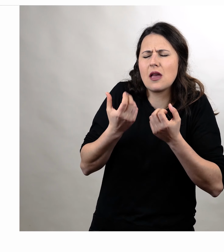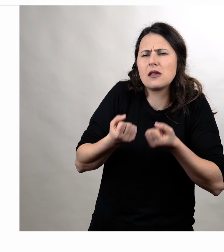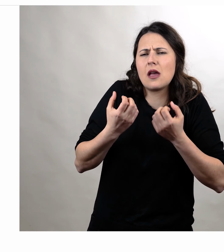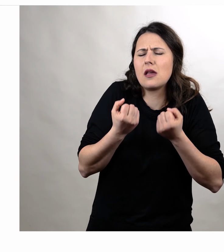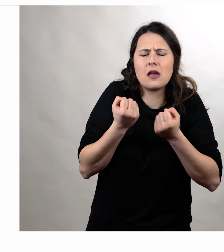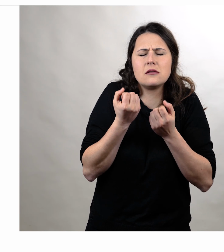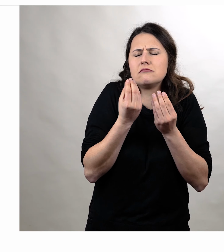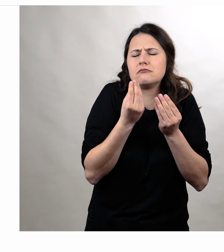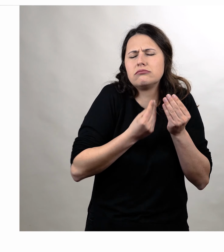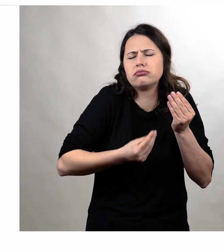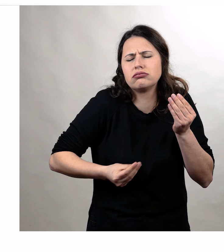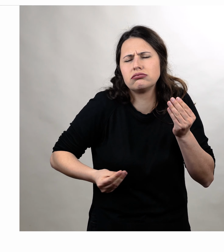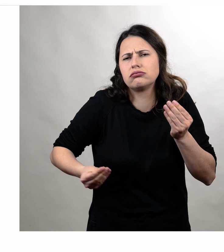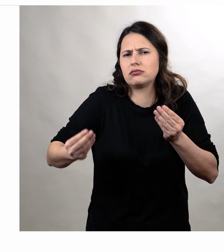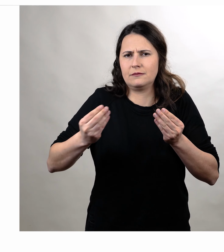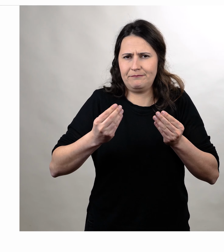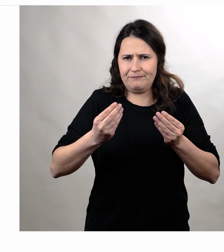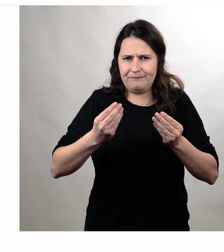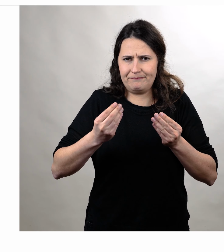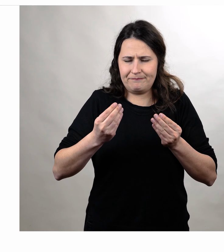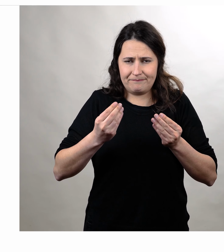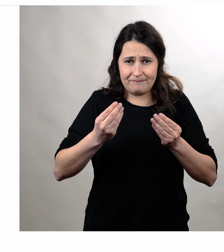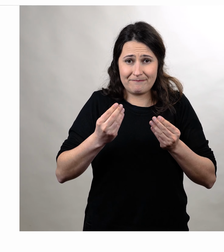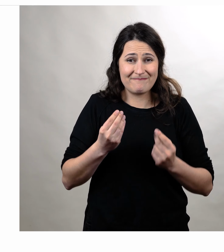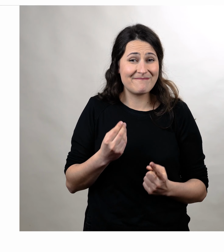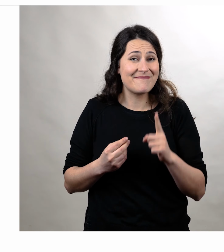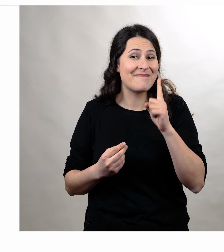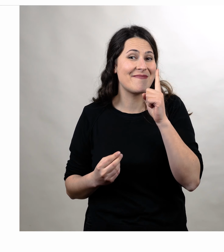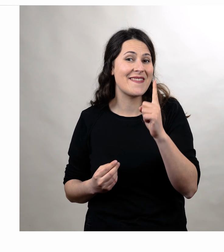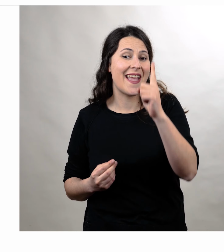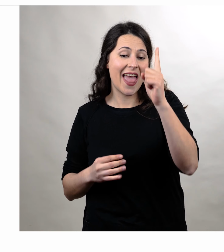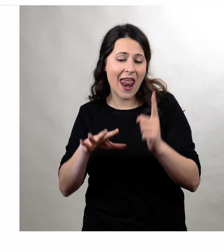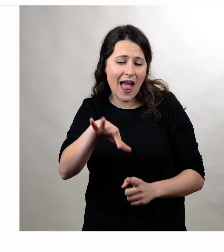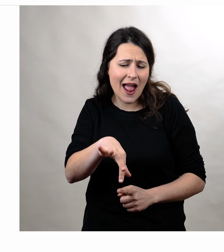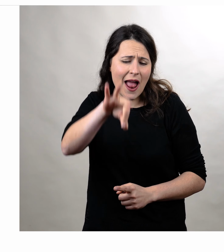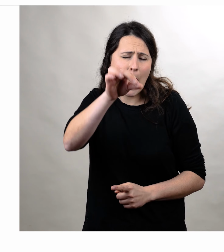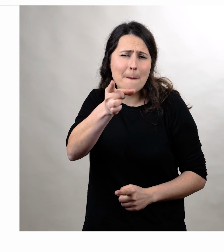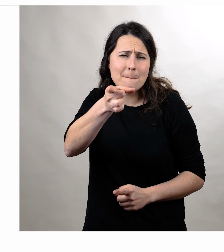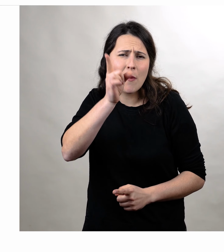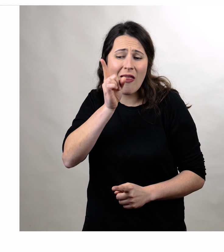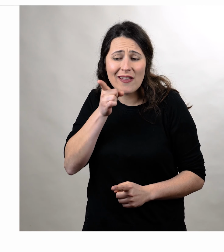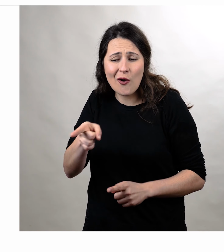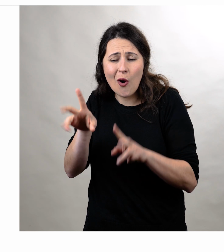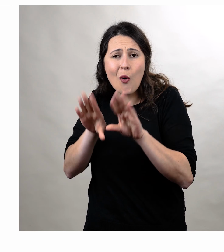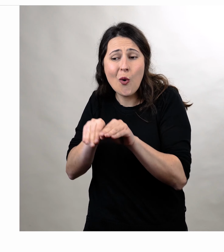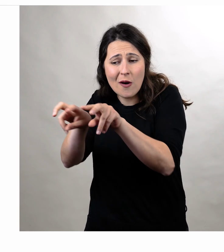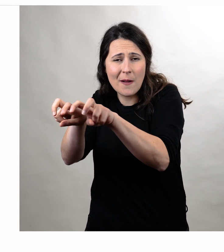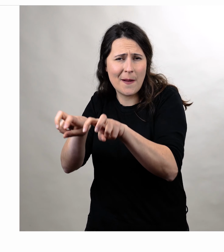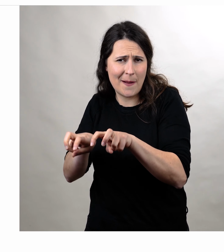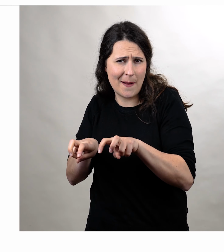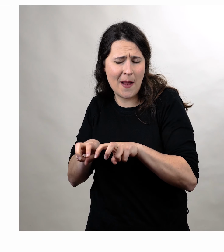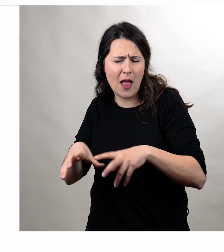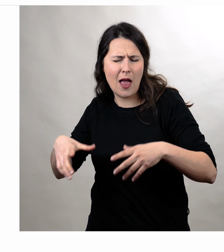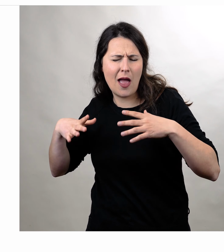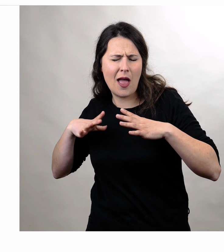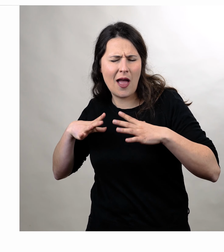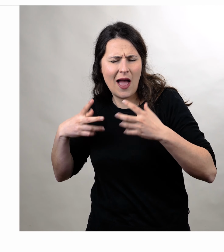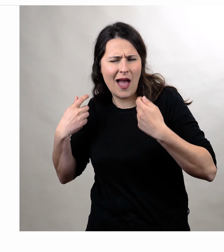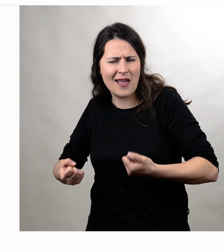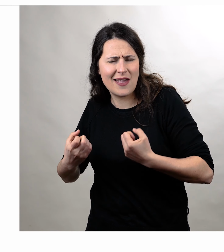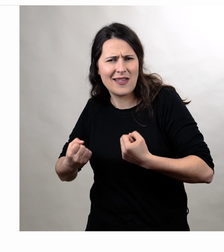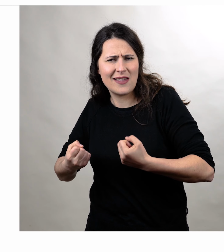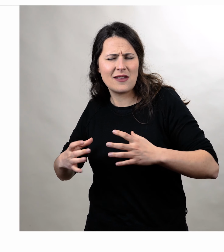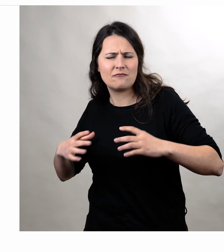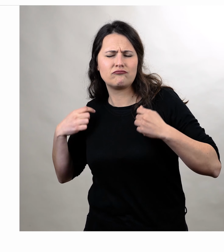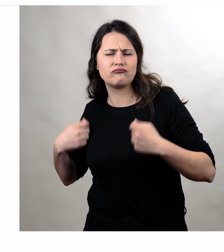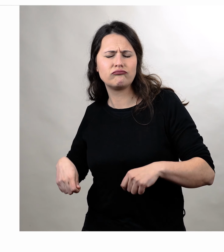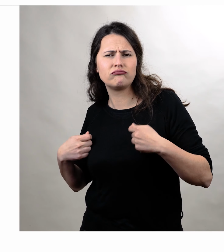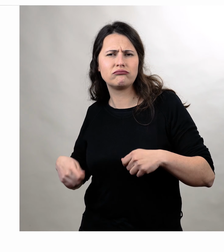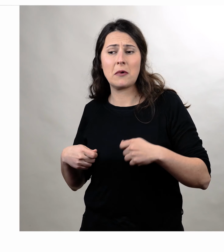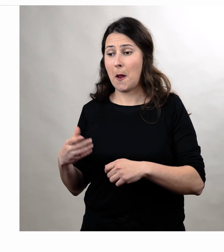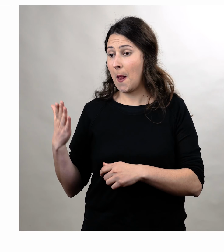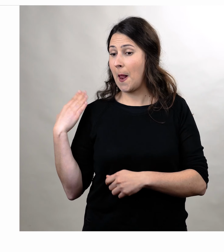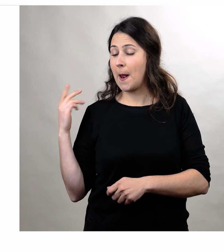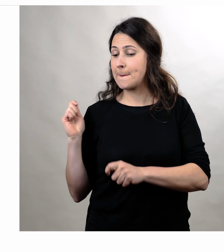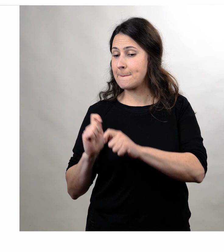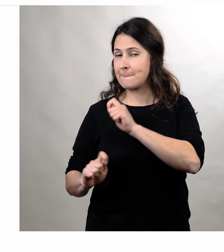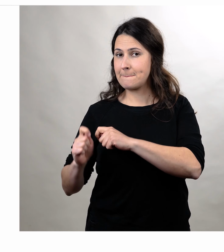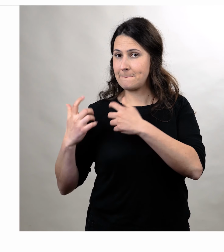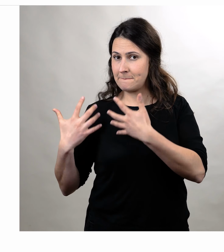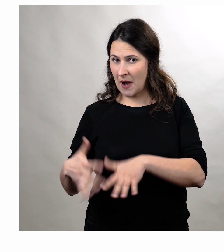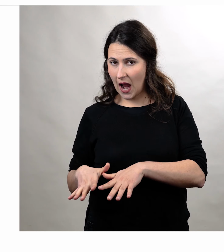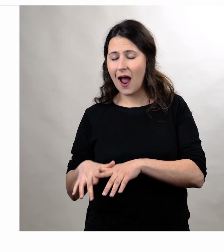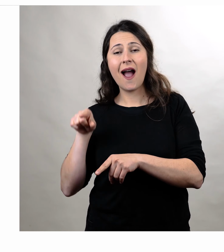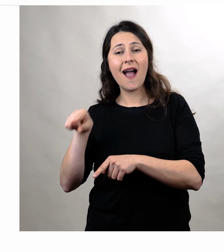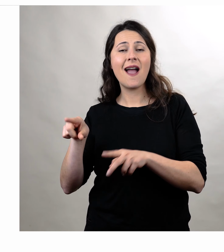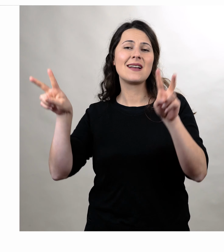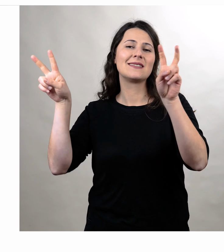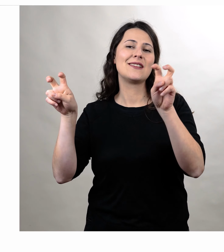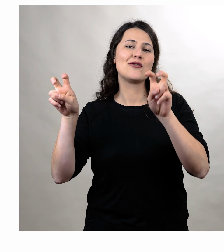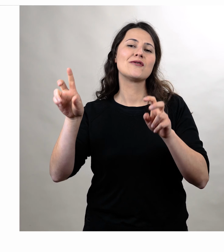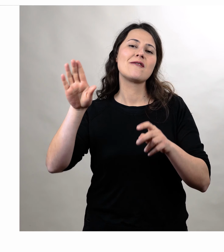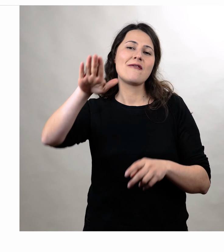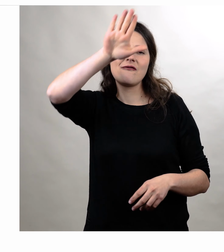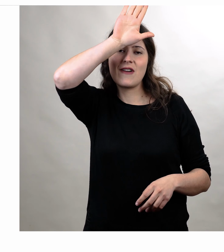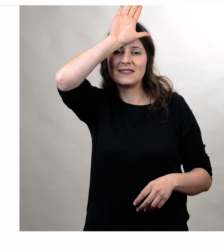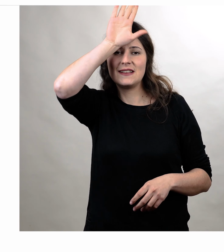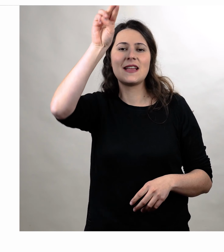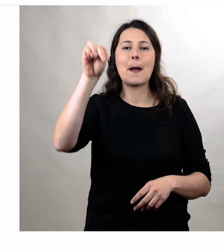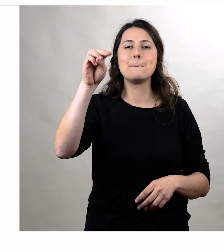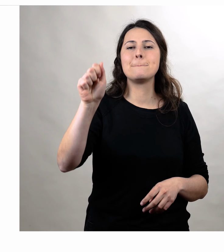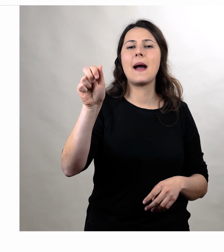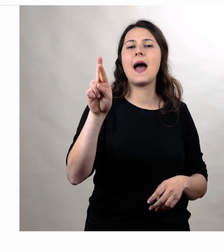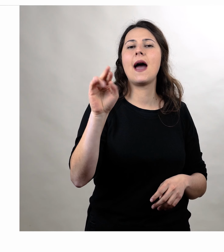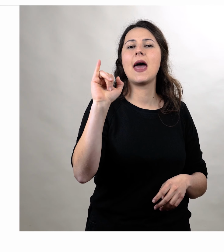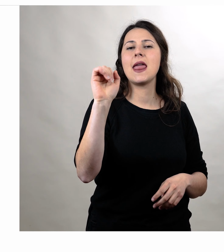Το μόνο υπερωκεάνιο που μπορεί να συγκριθεί με αυτά τα κρουαζιερόπλοια και το οποίο ολοκληρώθηκε τα τελευταία χρόνια ήταν το «Βασίλισσα Μαρία 2».